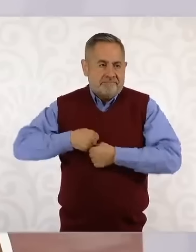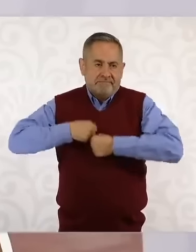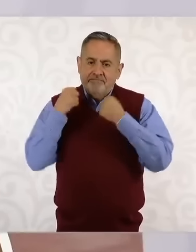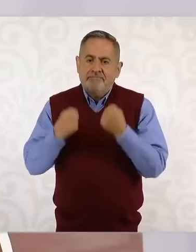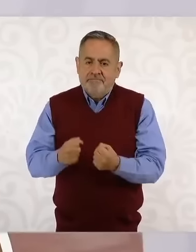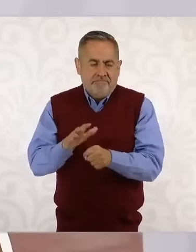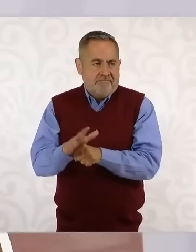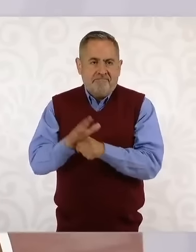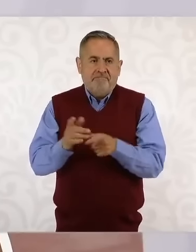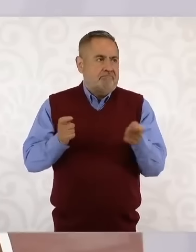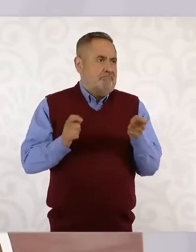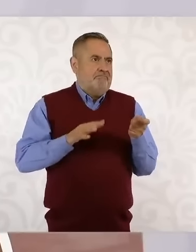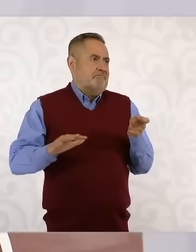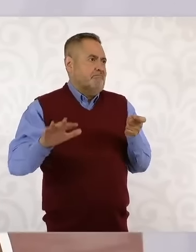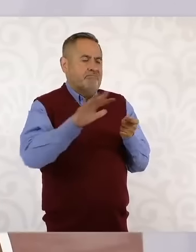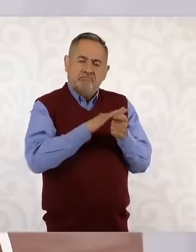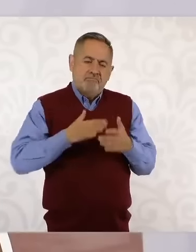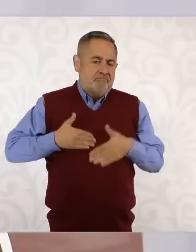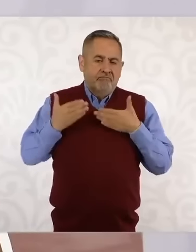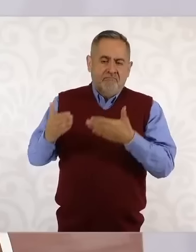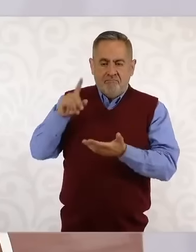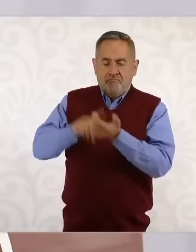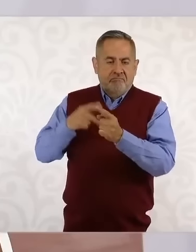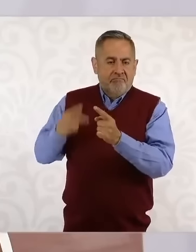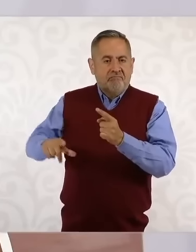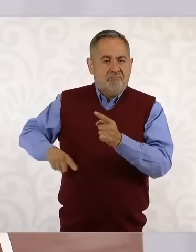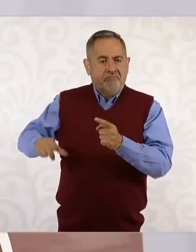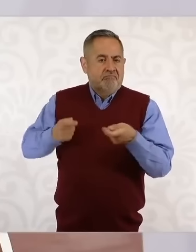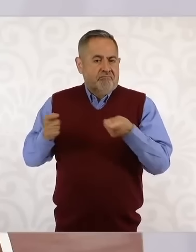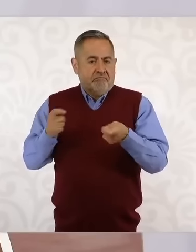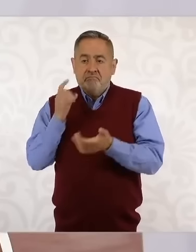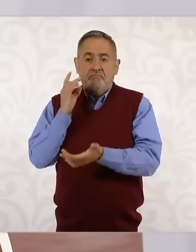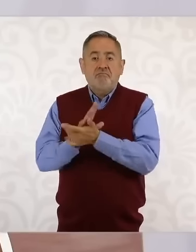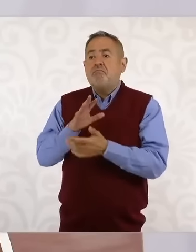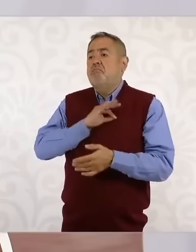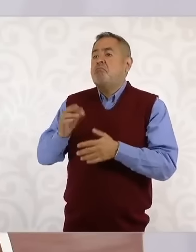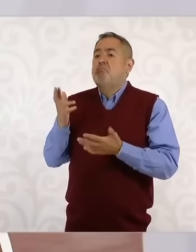eléctrico nacional y la confiabilidad porque es la única que tiene la capacidad para poder garantizar